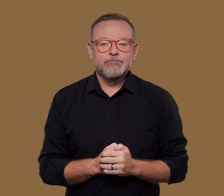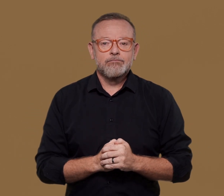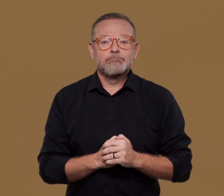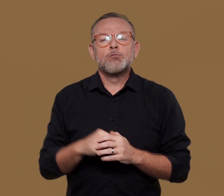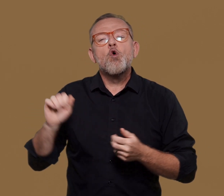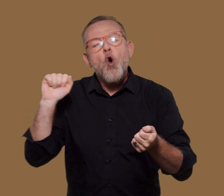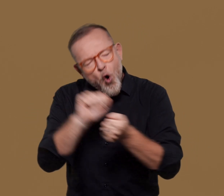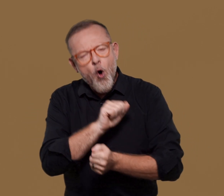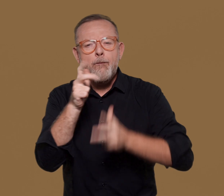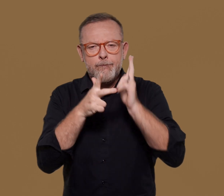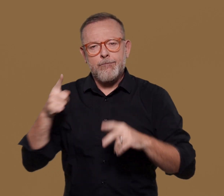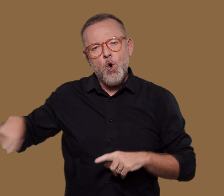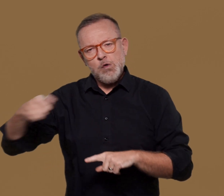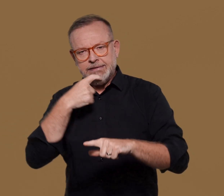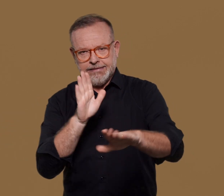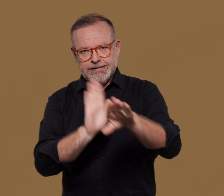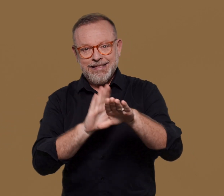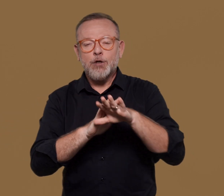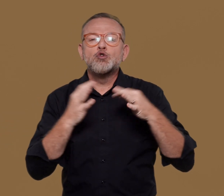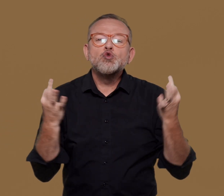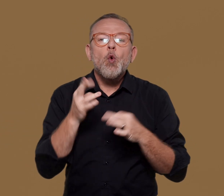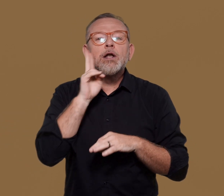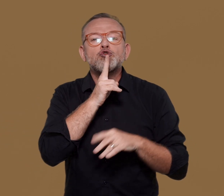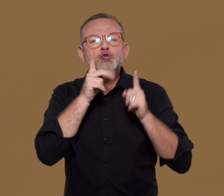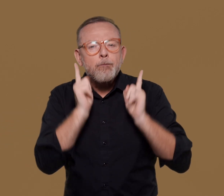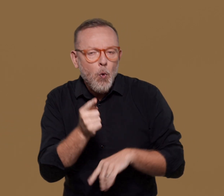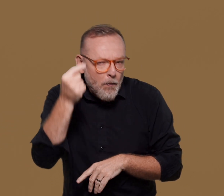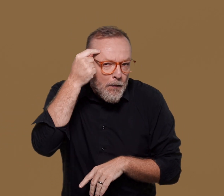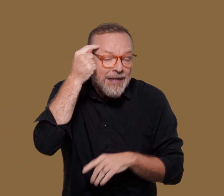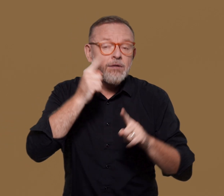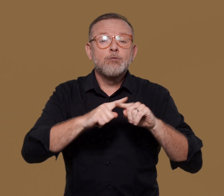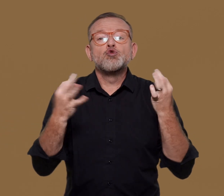jsme přispěli k lepší orientaci na našich webových stránkách.